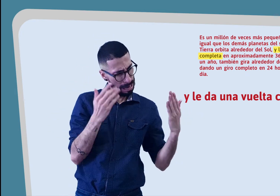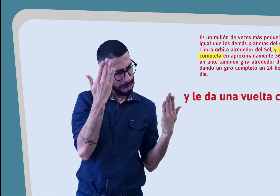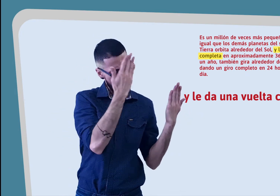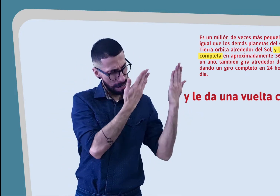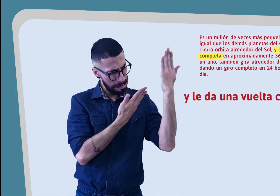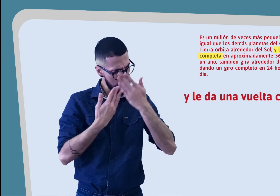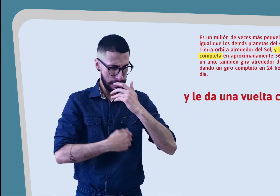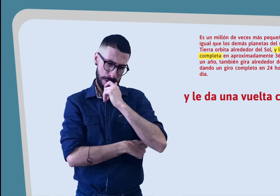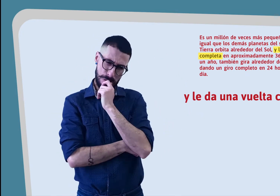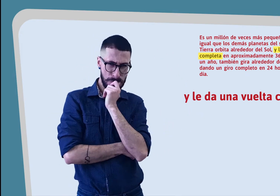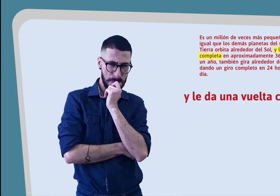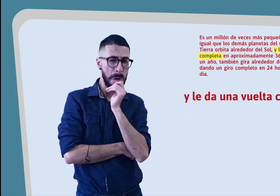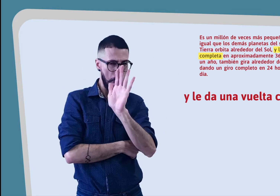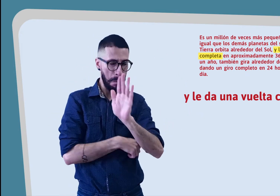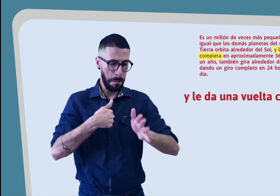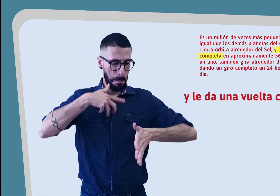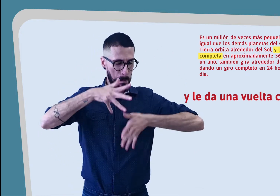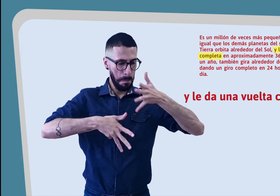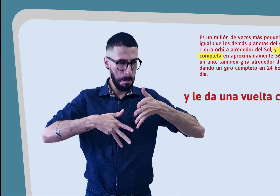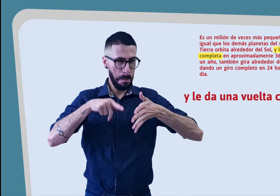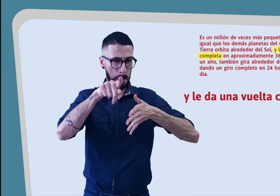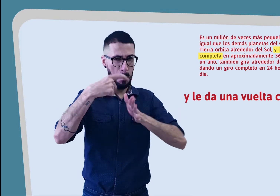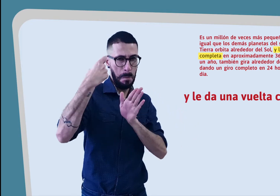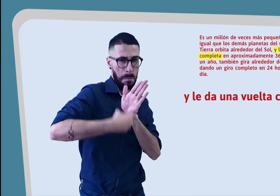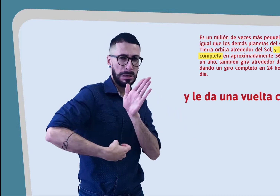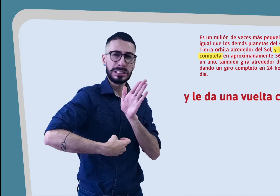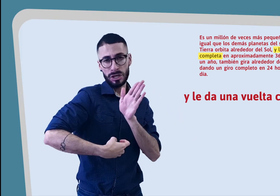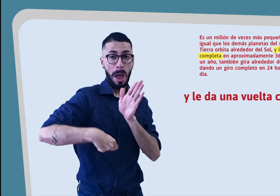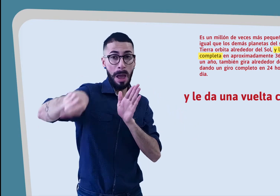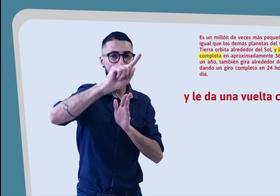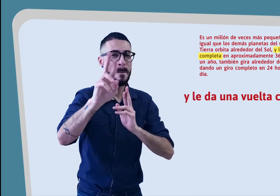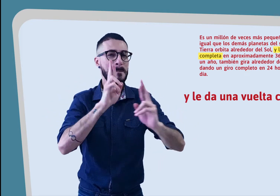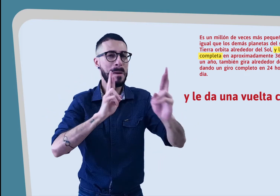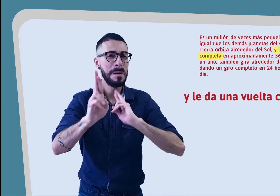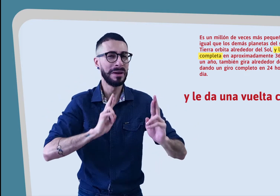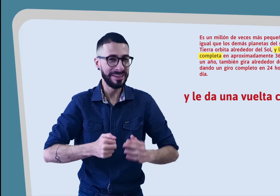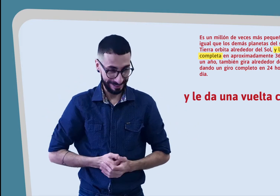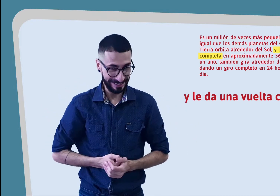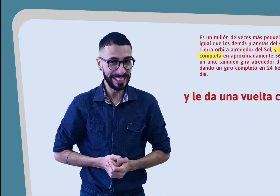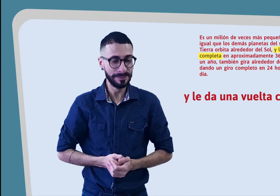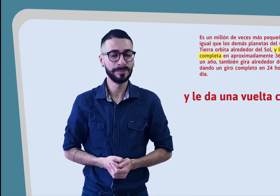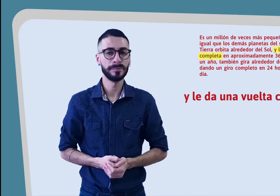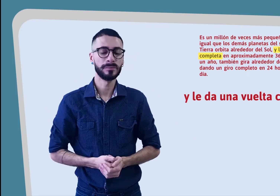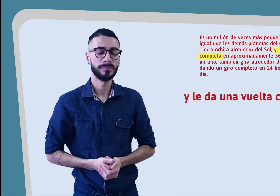Vamos a hacer una prueba, voy a expresarla en lengua de señas y ustedes me dicen si está bien o no. Espero sus respuestas: